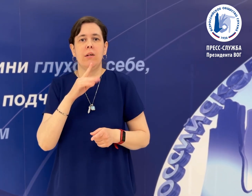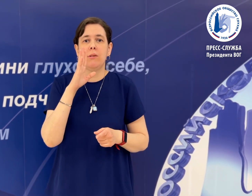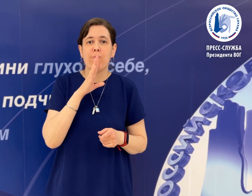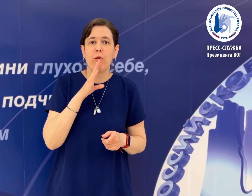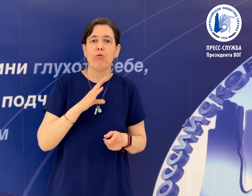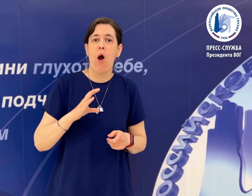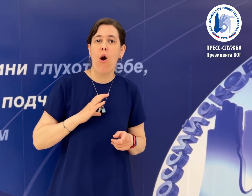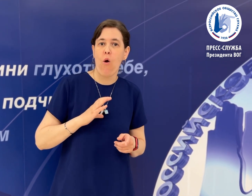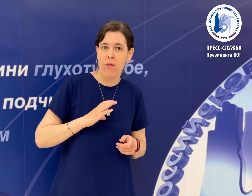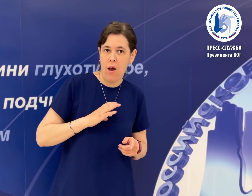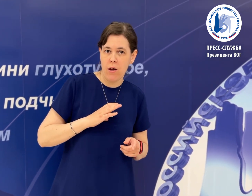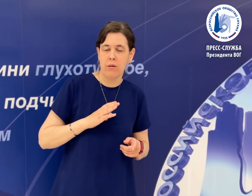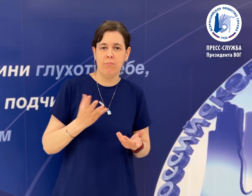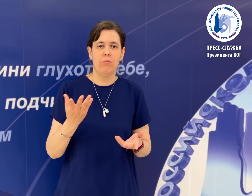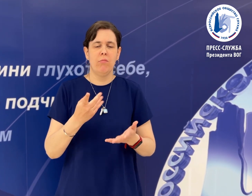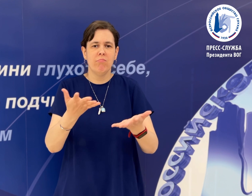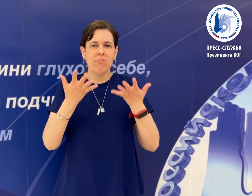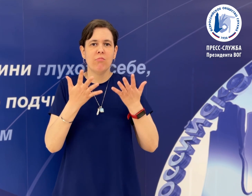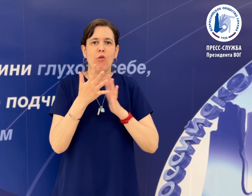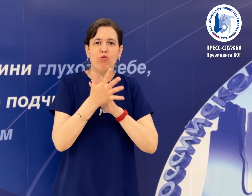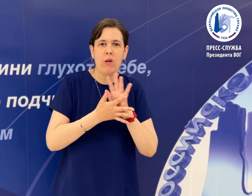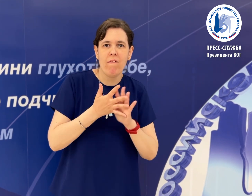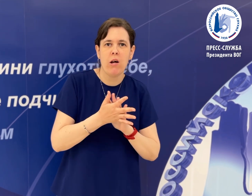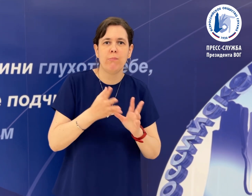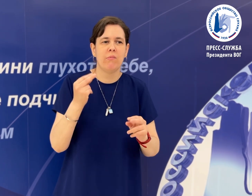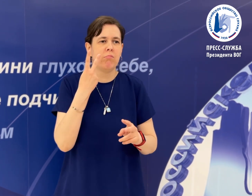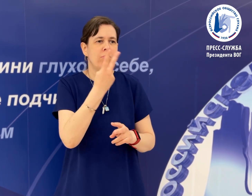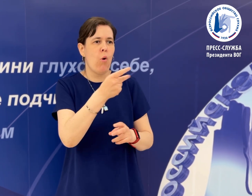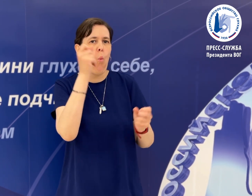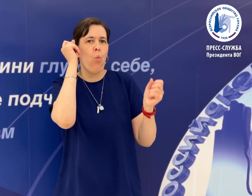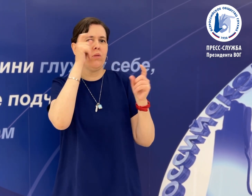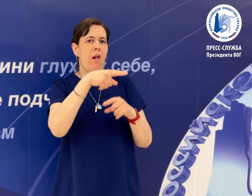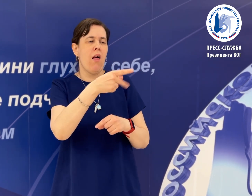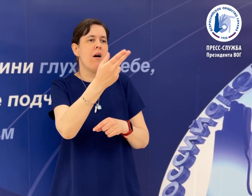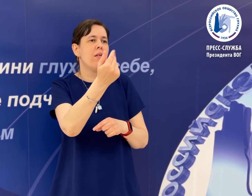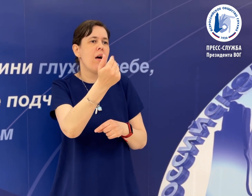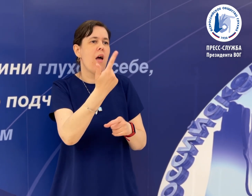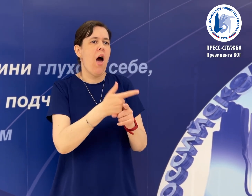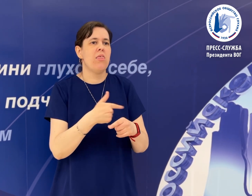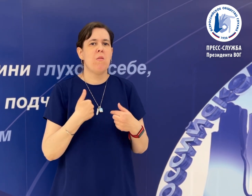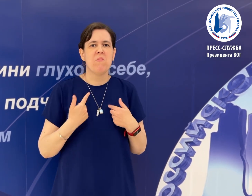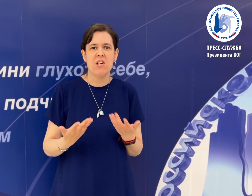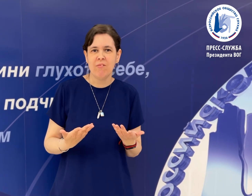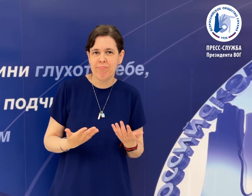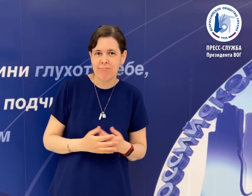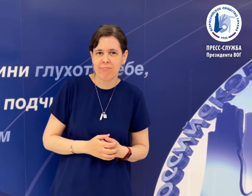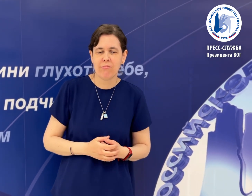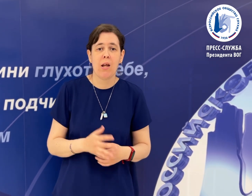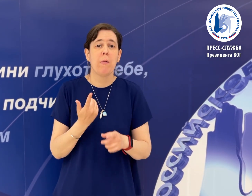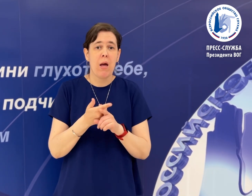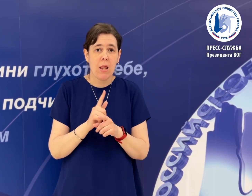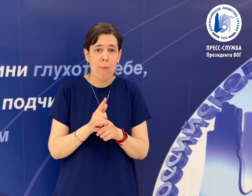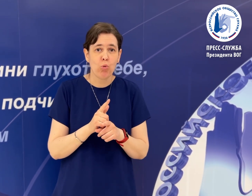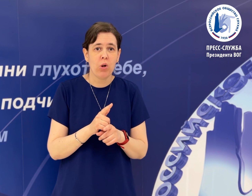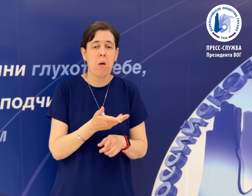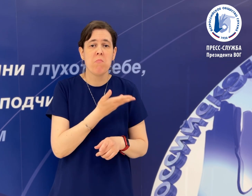слабослышащих людей и CODA, чтобы органично выглядел жестовый язык. Чтобы глухой зритель, смотря сериал, мог узнать себя на экране.